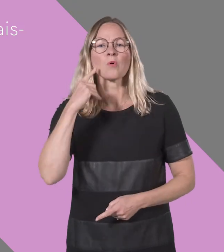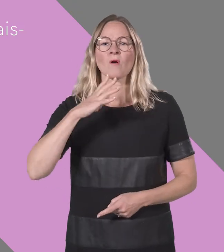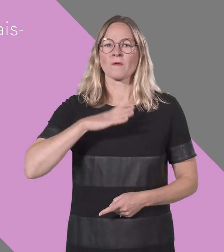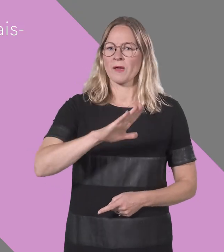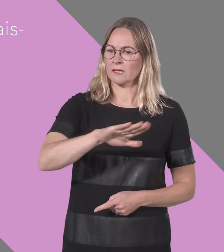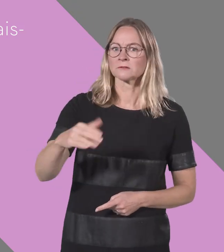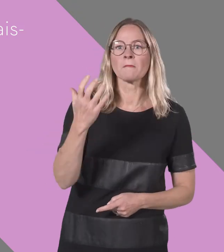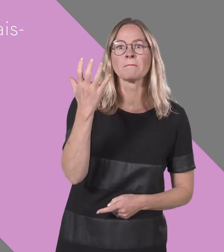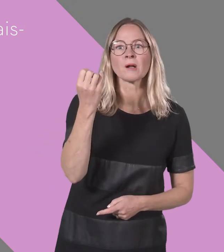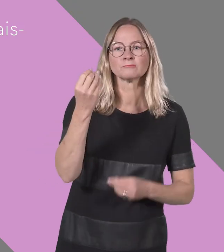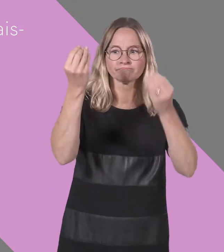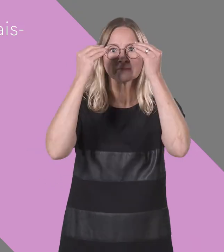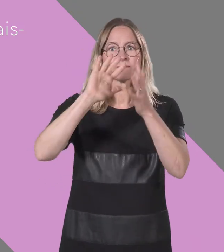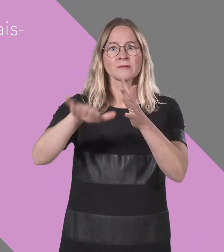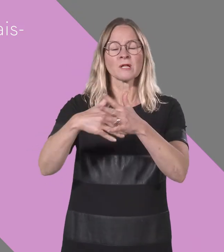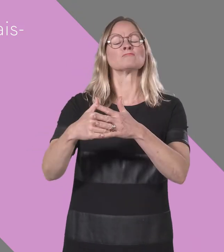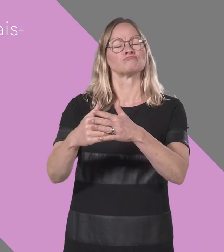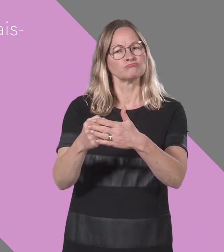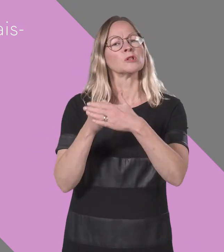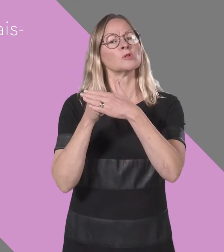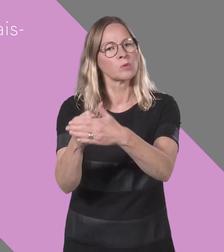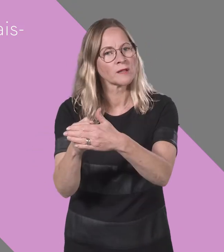ja kuulovammaisten lasten mahdollisuuksia oppia viittomakieltä.